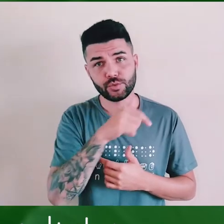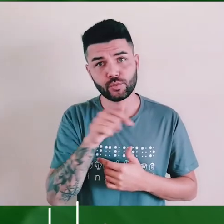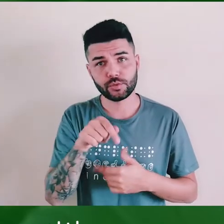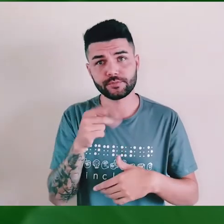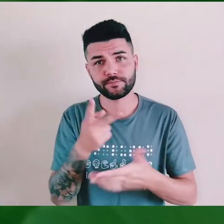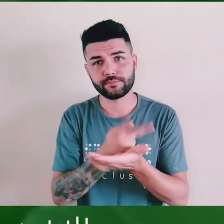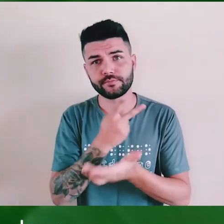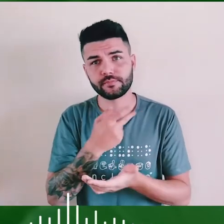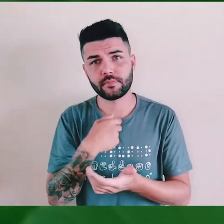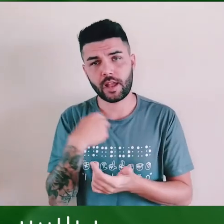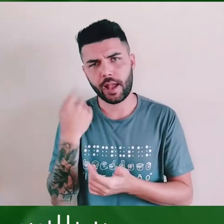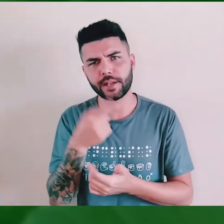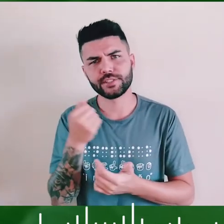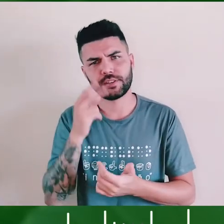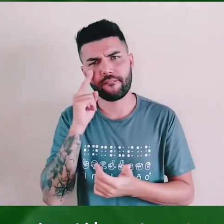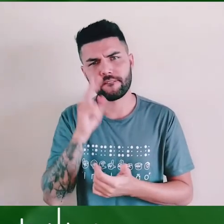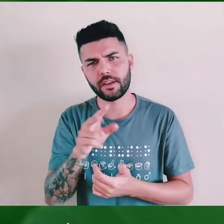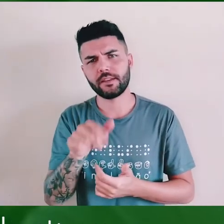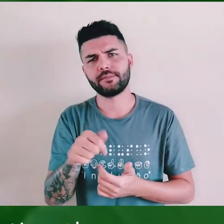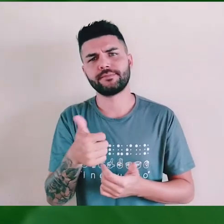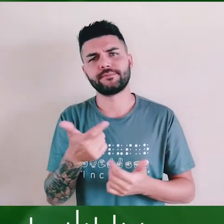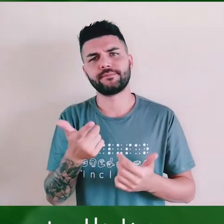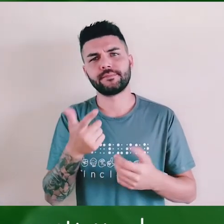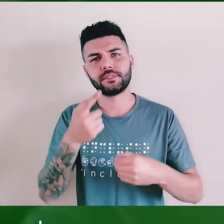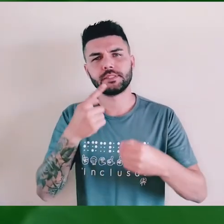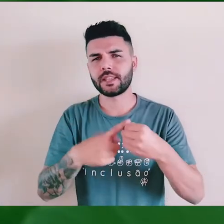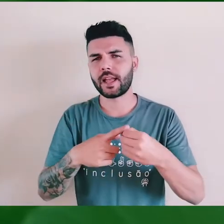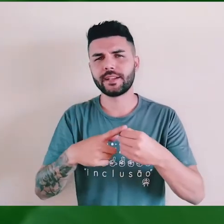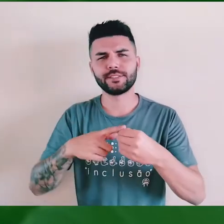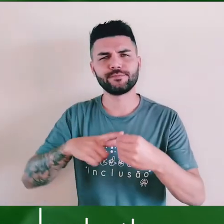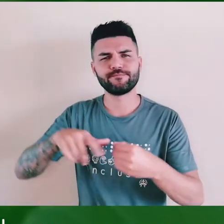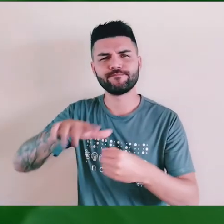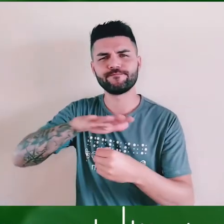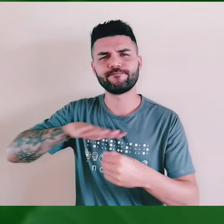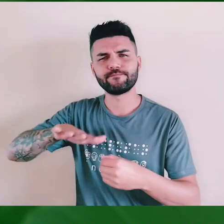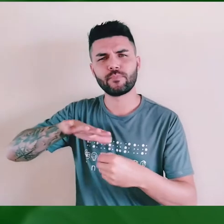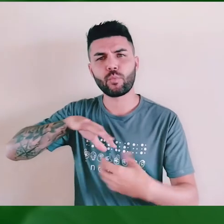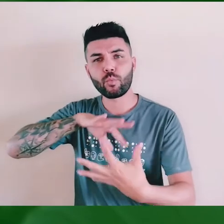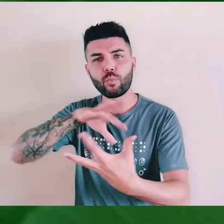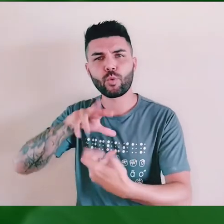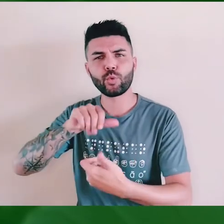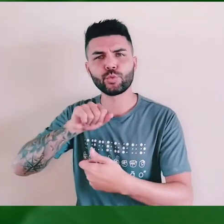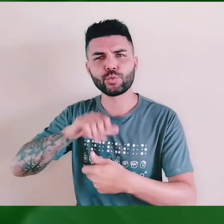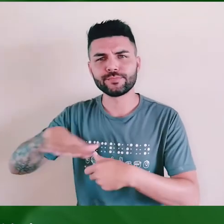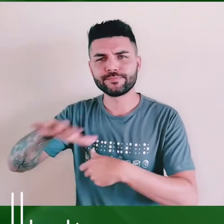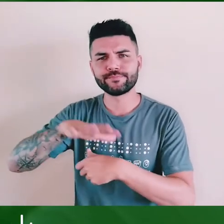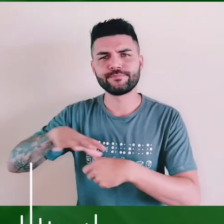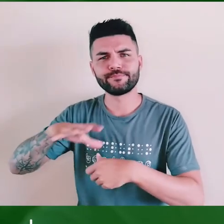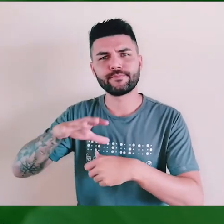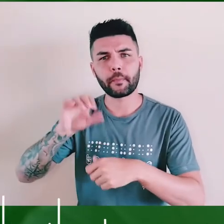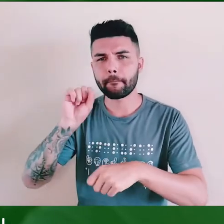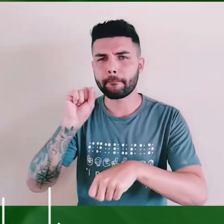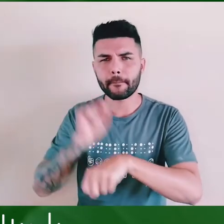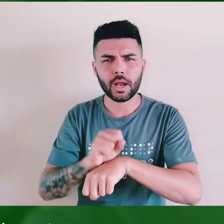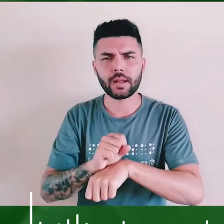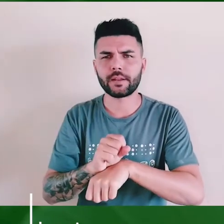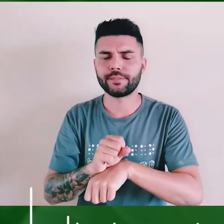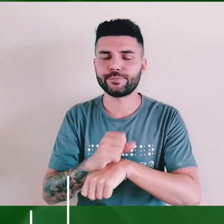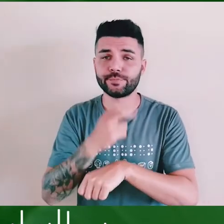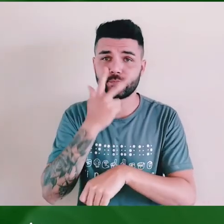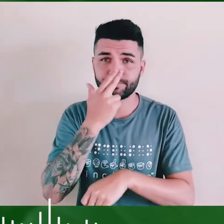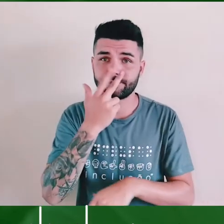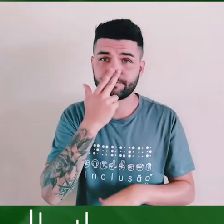a cidade parada, o mundo parado. Gabriel: Aproveitando esse gancho que você falou do